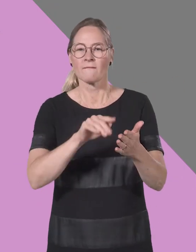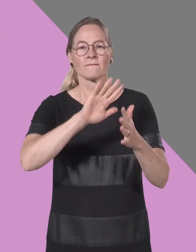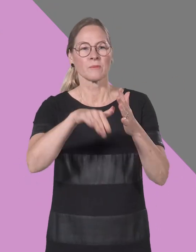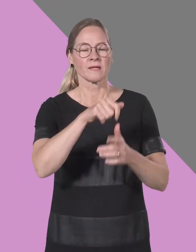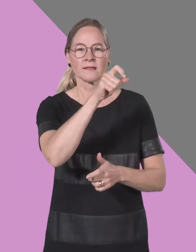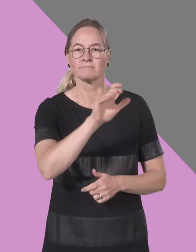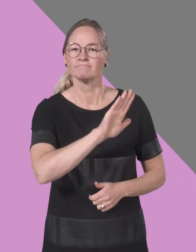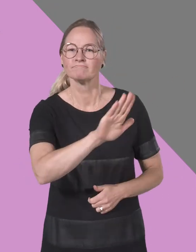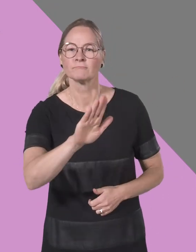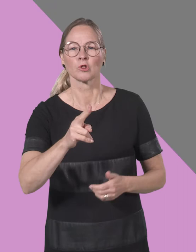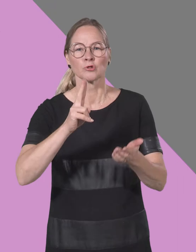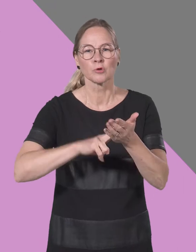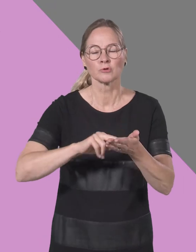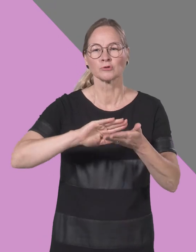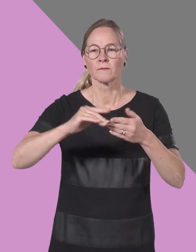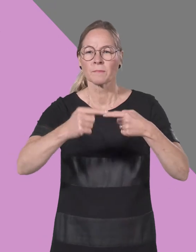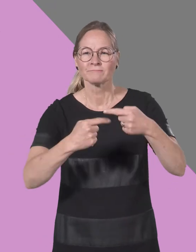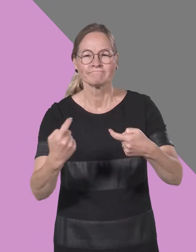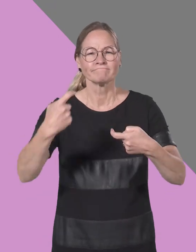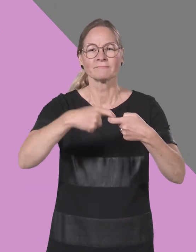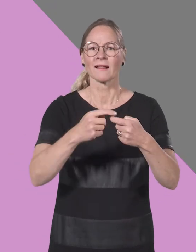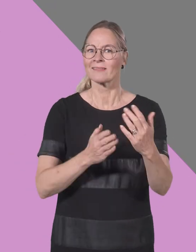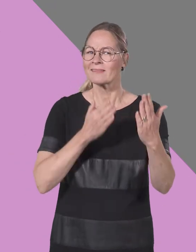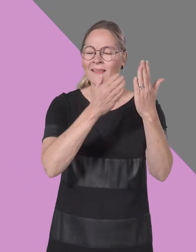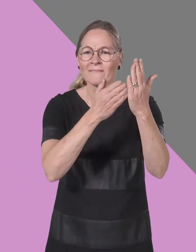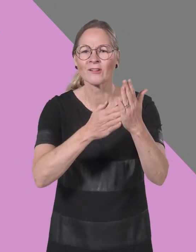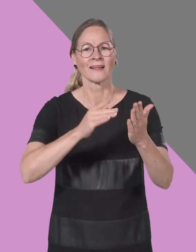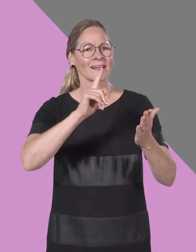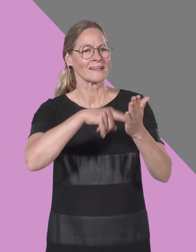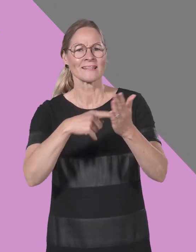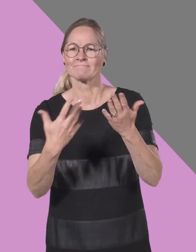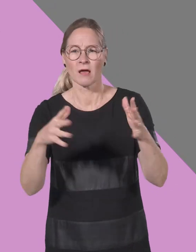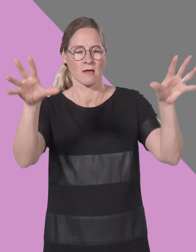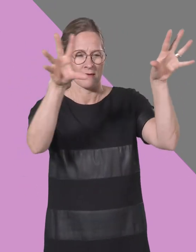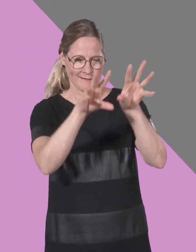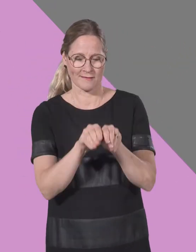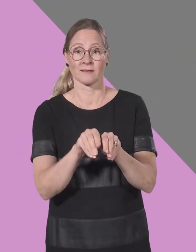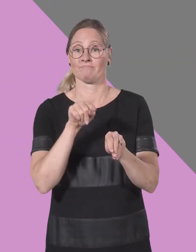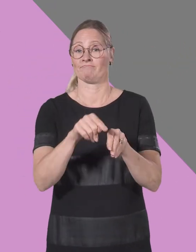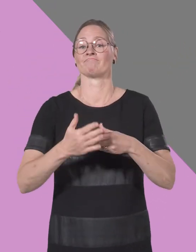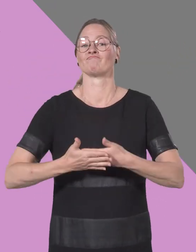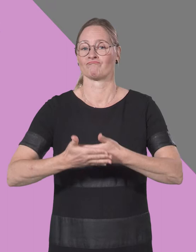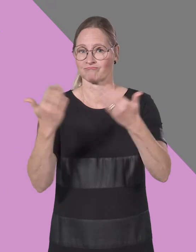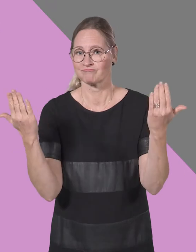johon on koottu tavoitteita ja kriteereitä viittomakielisten - totuus- ja sovintoprosessia koskien.